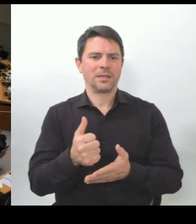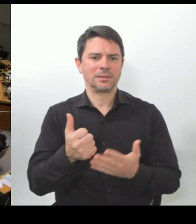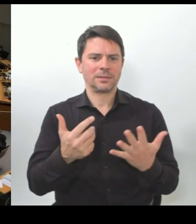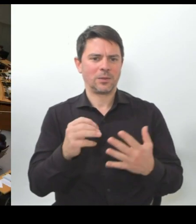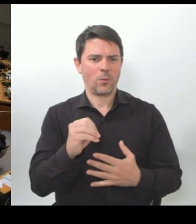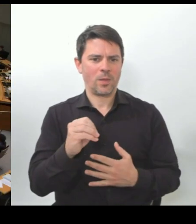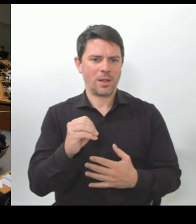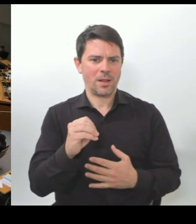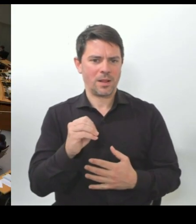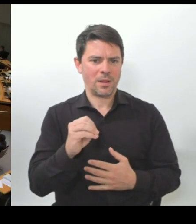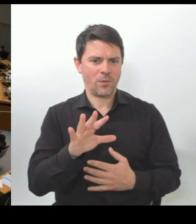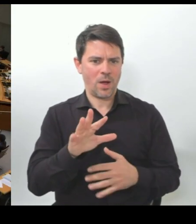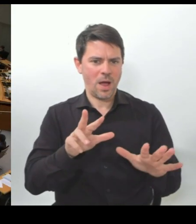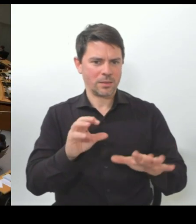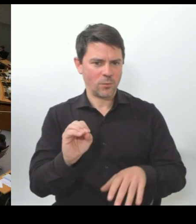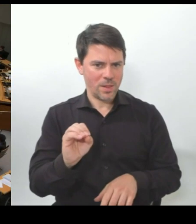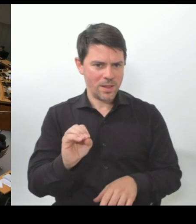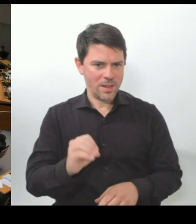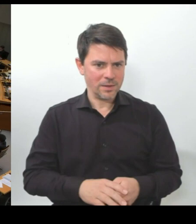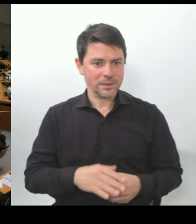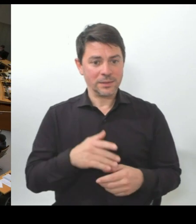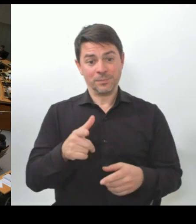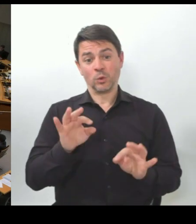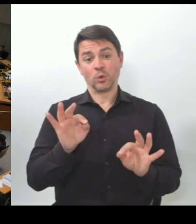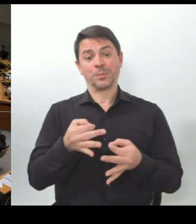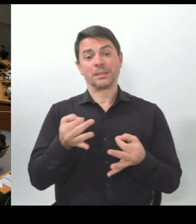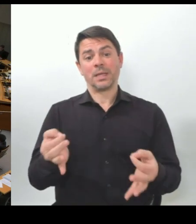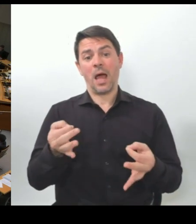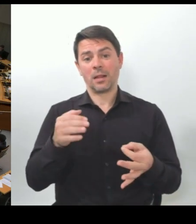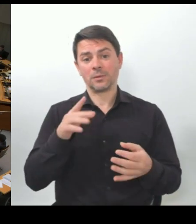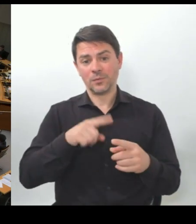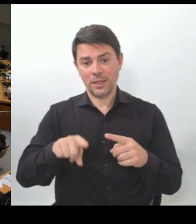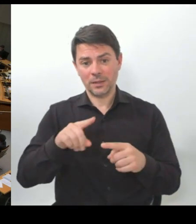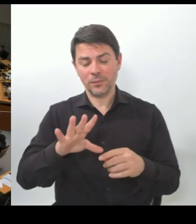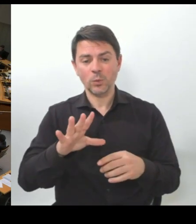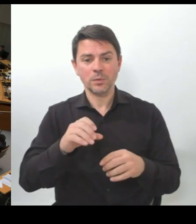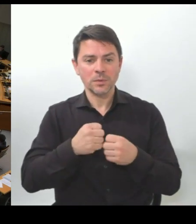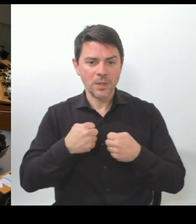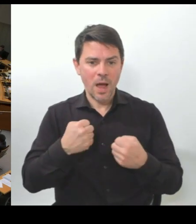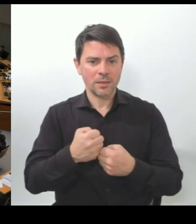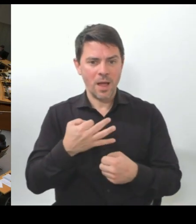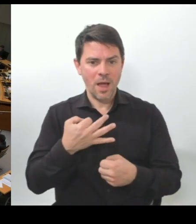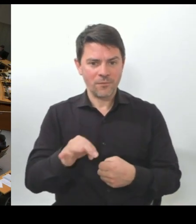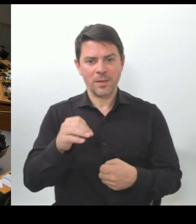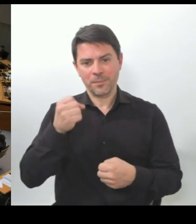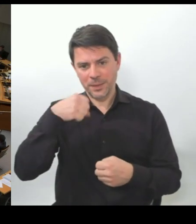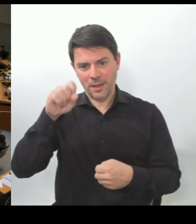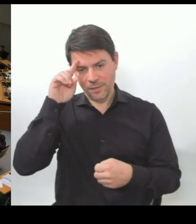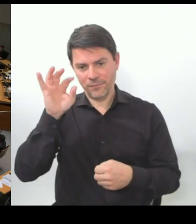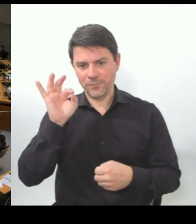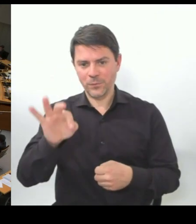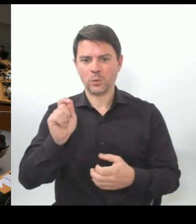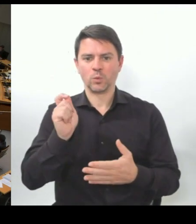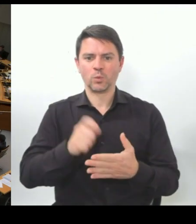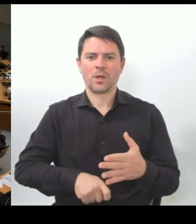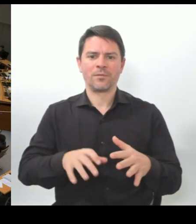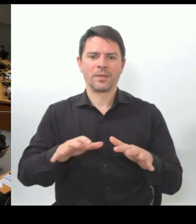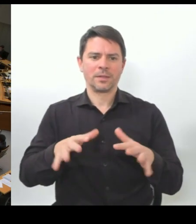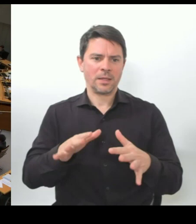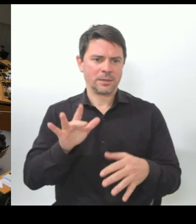Das sind die Koalitionsfraktionen. Gegenstimmen. Enthaltungen. Bei Enthaltung der CDU Fraktion, der FDP Fraktion